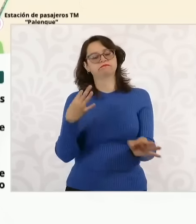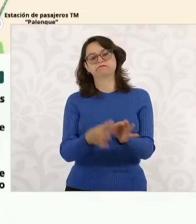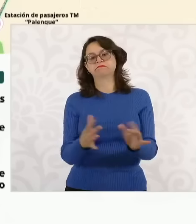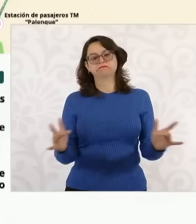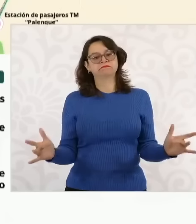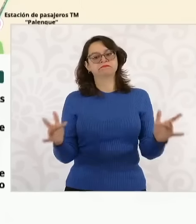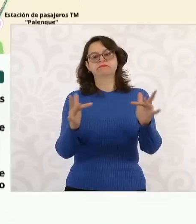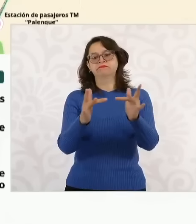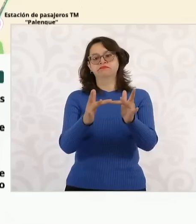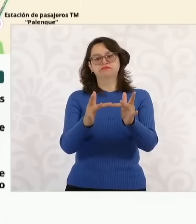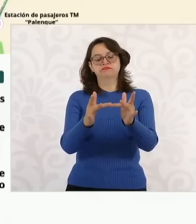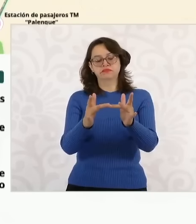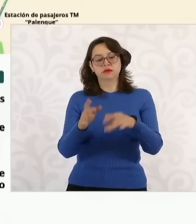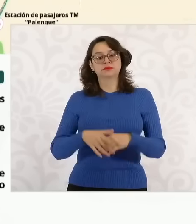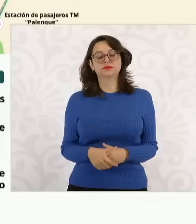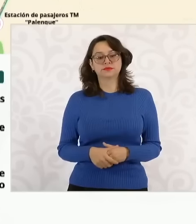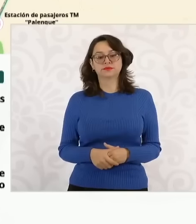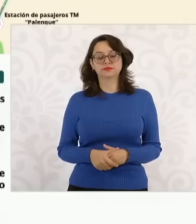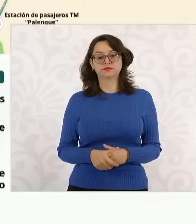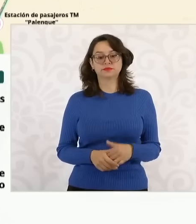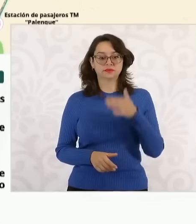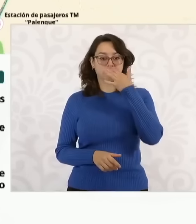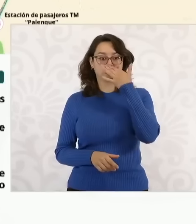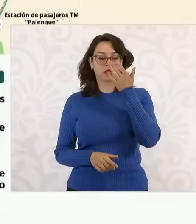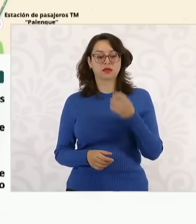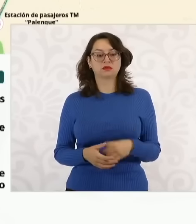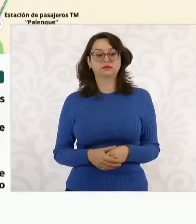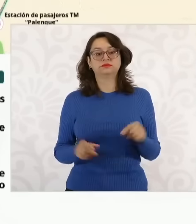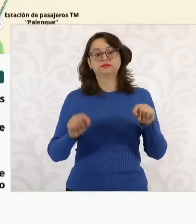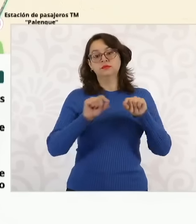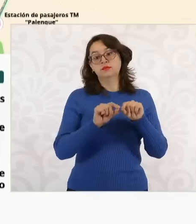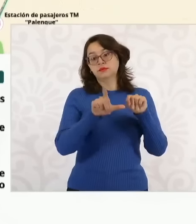a conectar, les voy a dar algunos datos. La infraestructura ferroia en México es más o menos